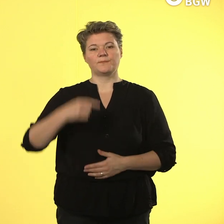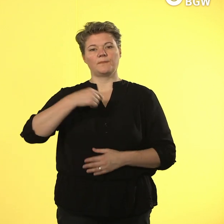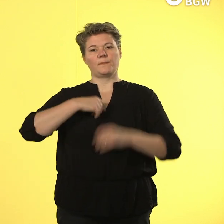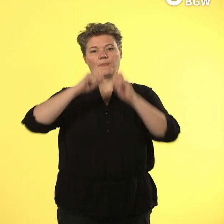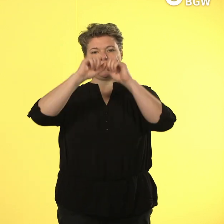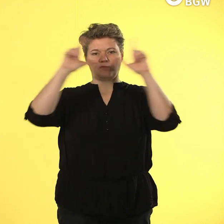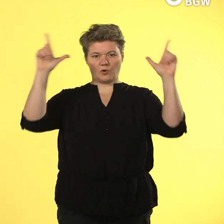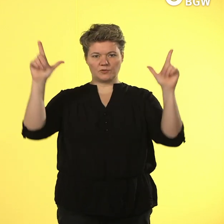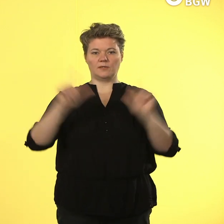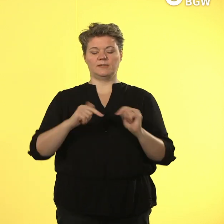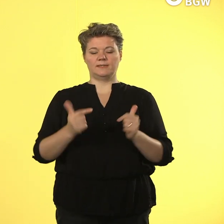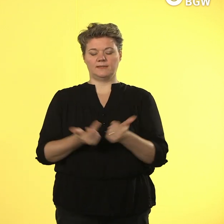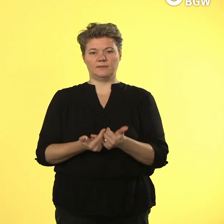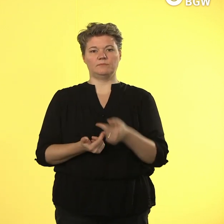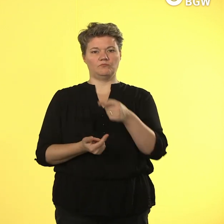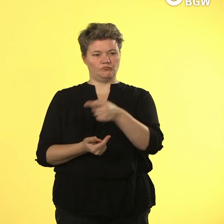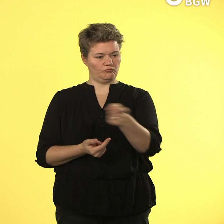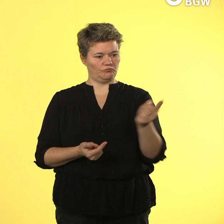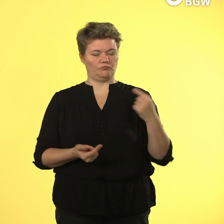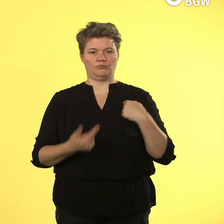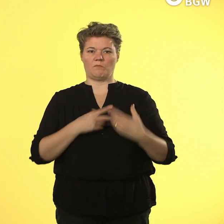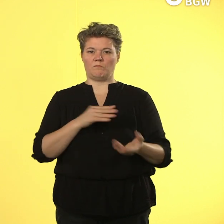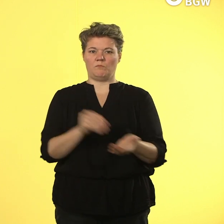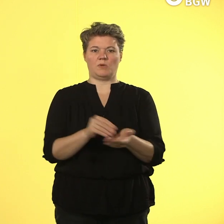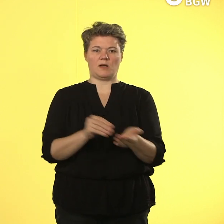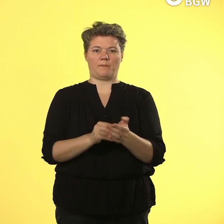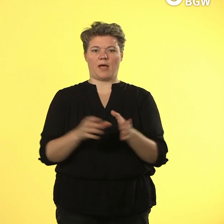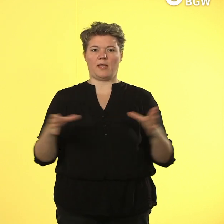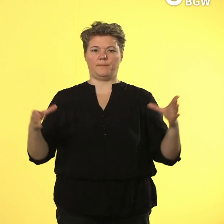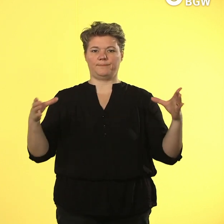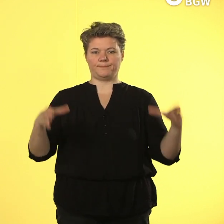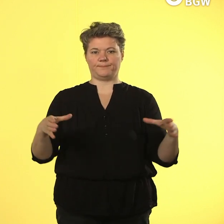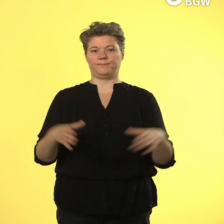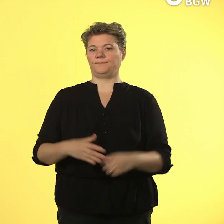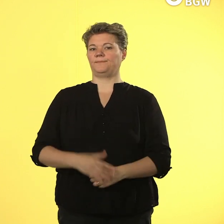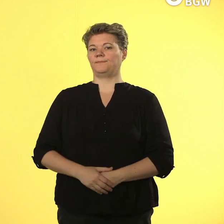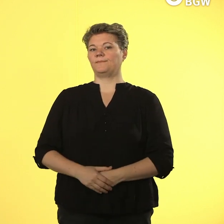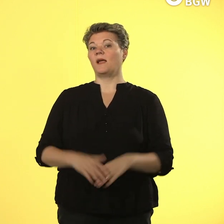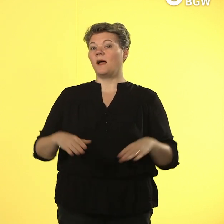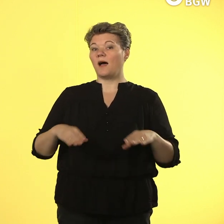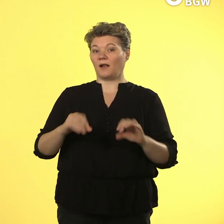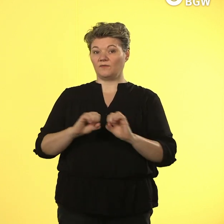Wir haben als Ausgangspunkt die Differenzen im Umgang mit Frau Meier. Wir haben zwei Lager.